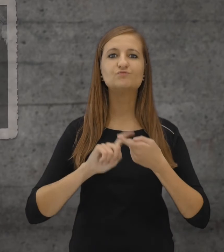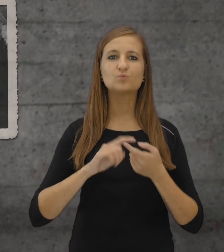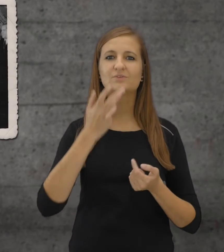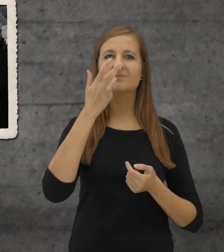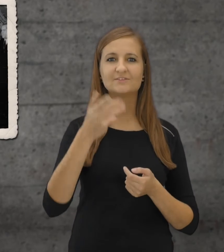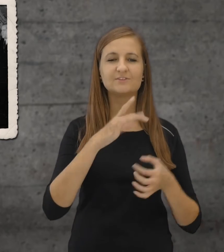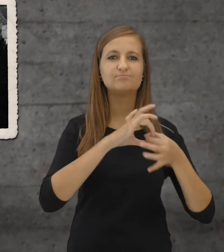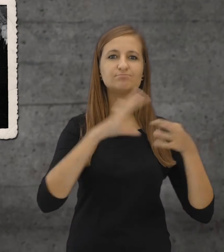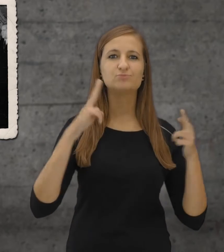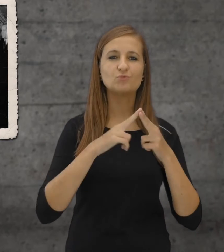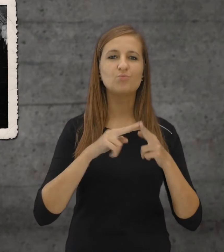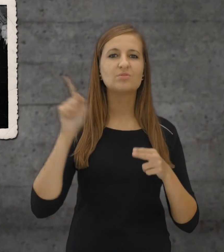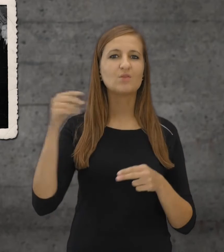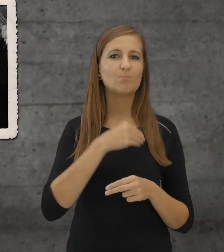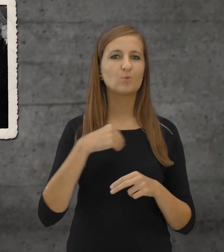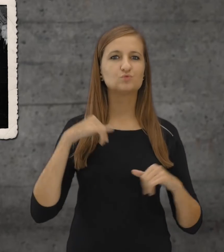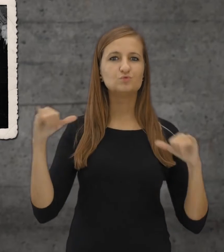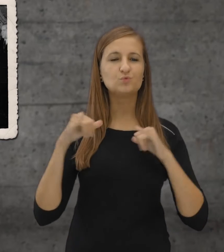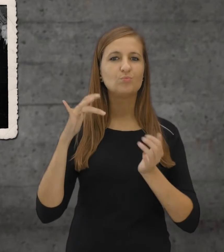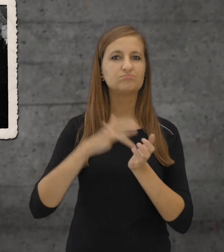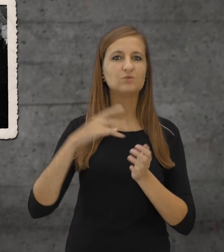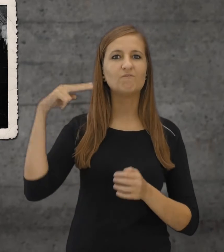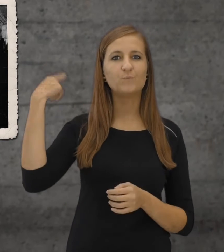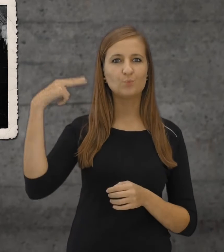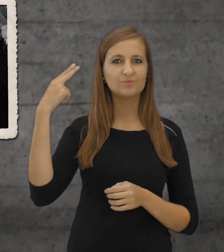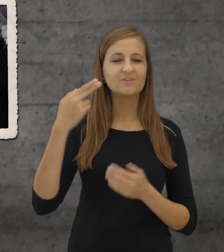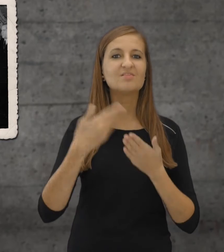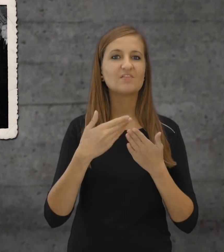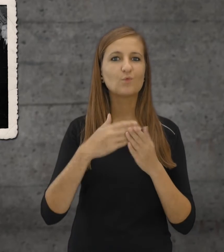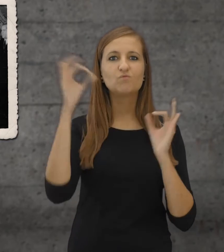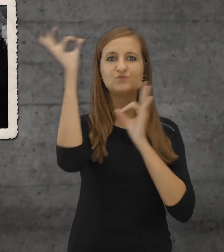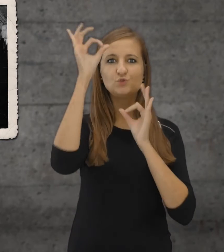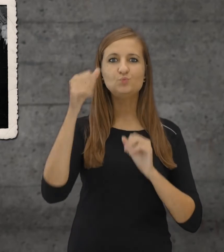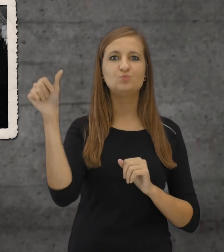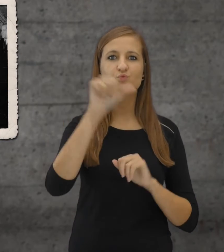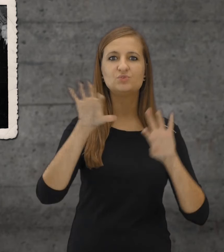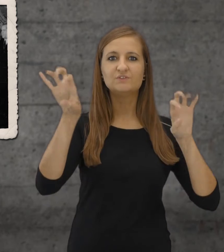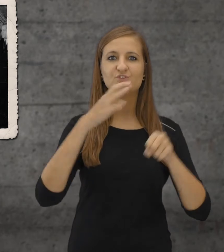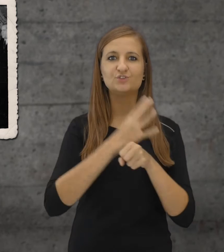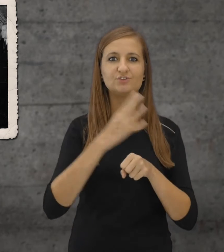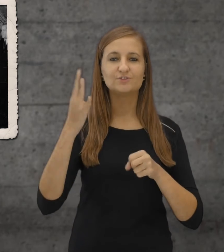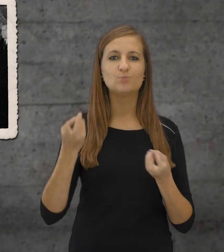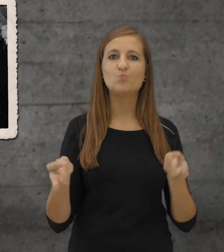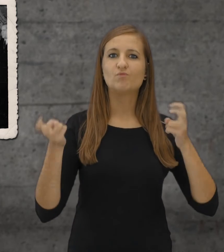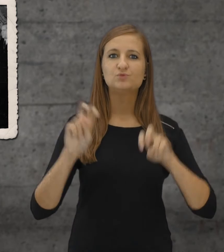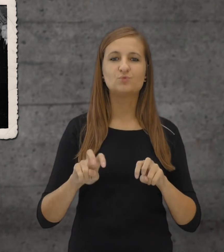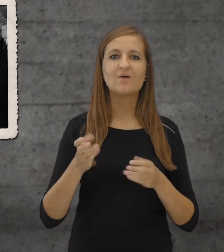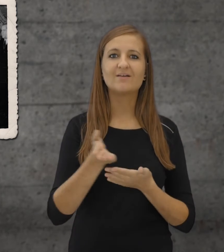Ponieważ Związek Radziecki zerwał kontakty dyplomatyczne z Polskim Rządem w Londynie, dlatego w styczniu 1944 roku powstała